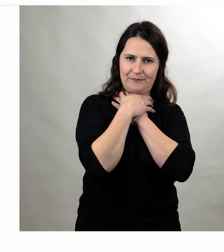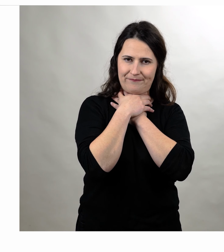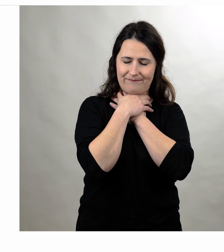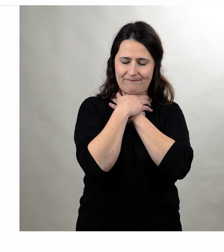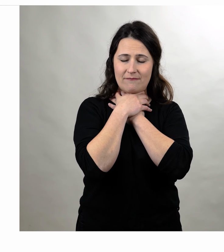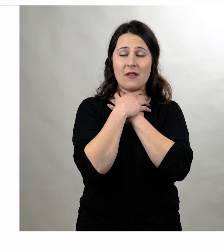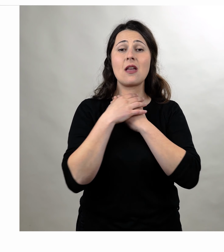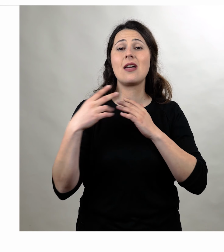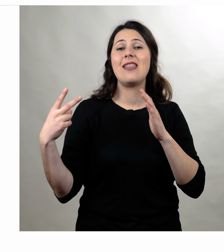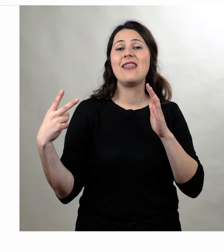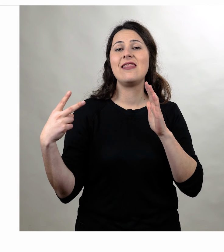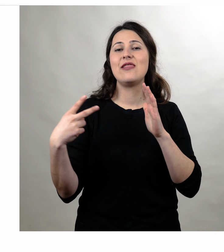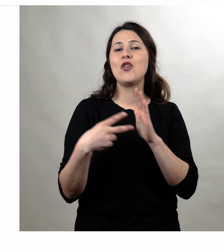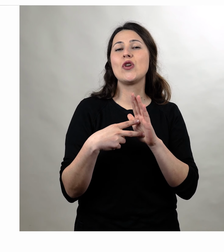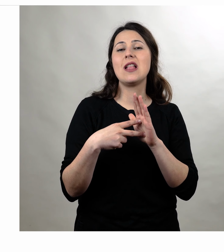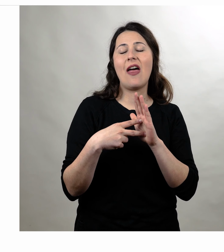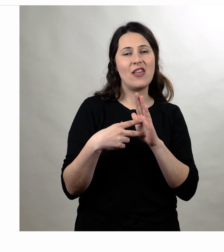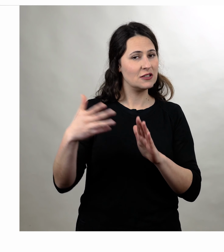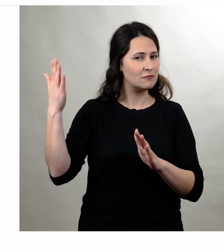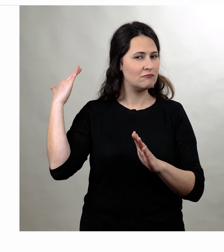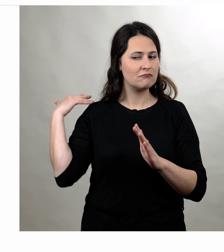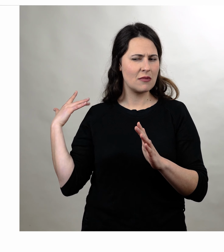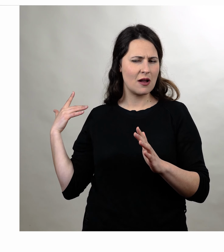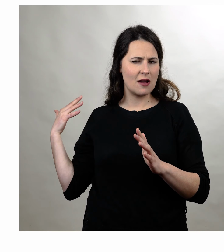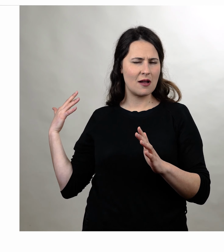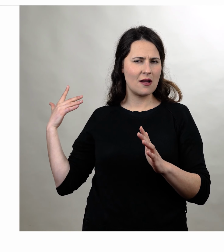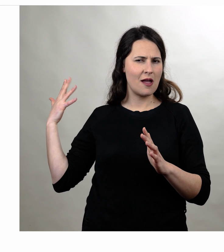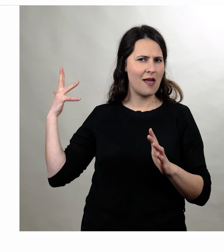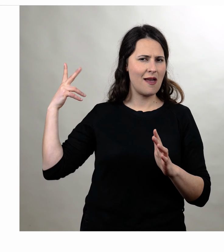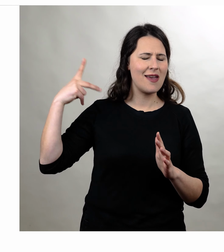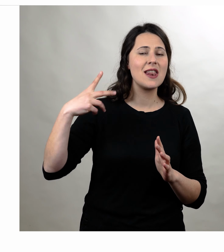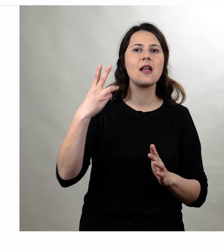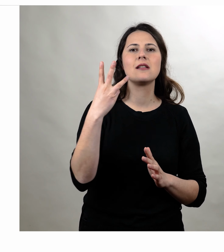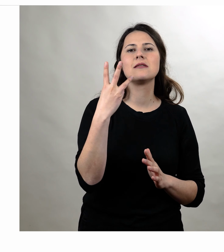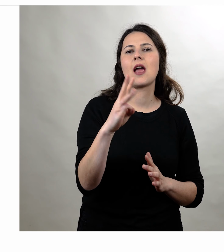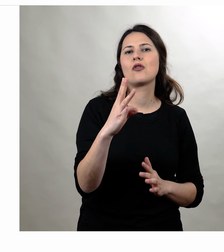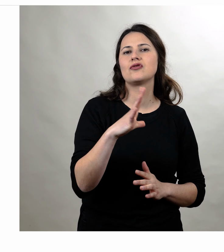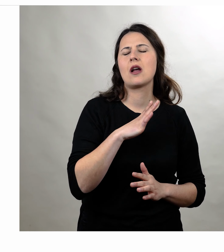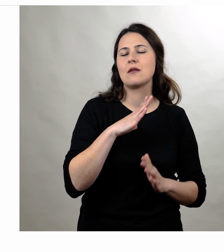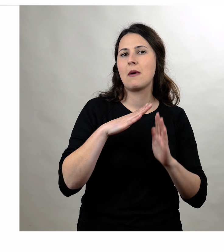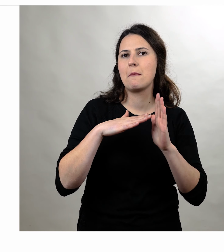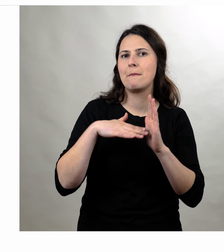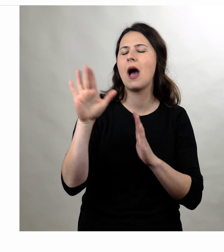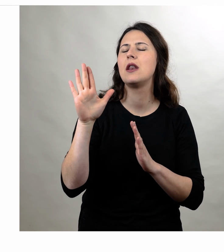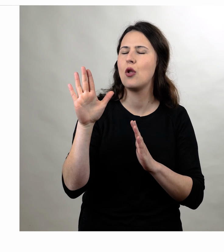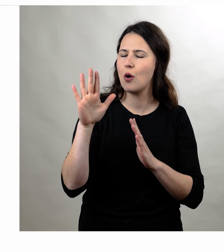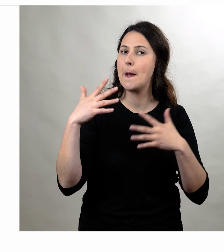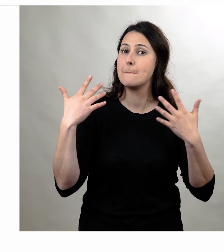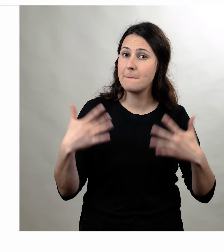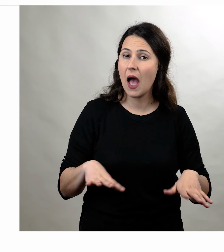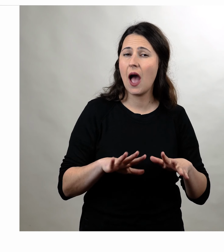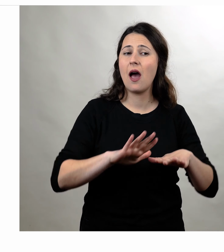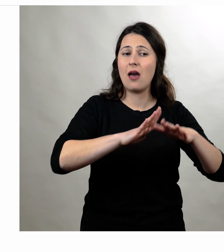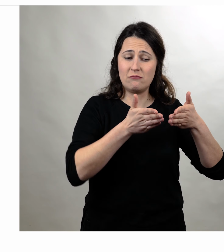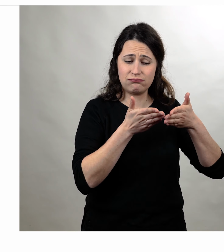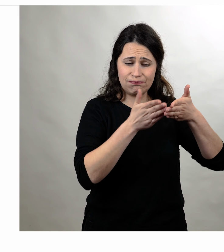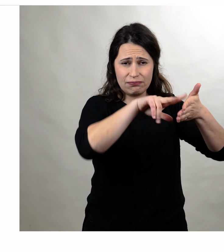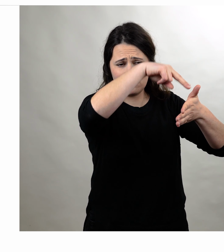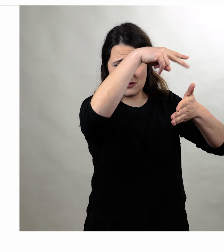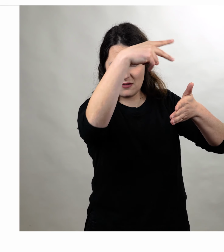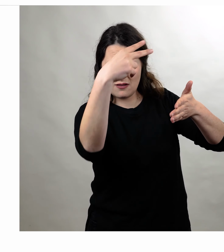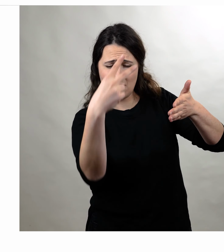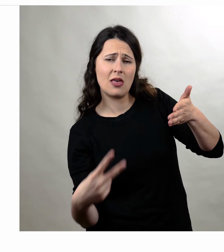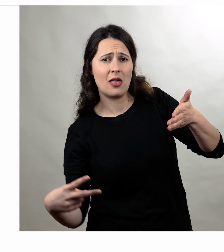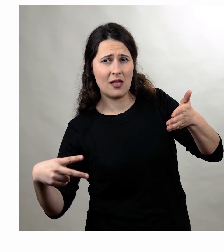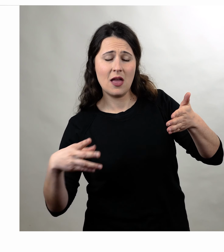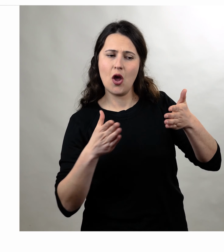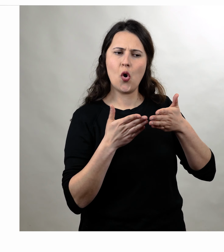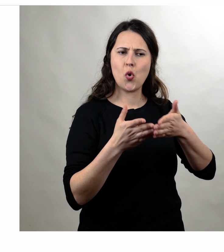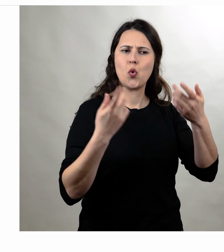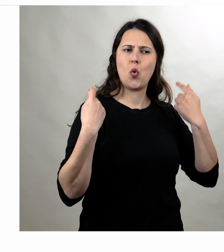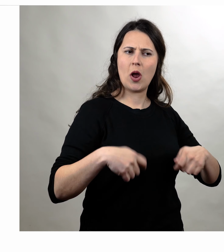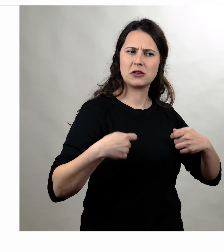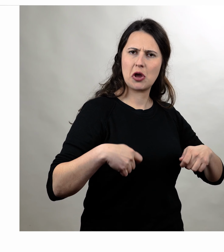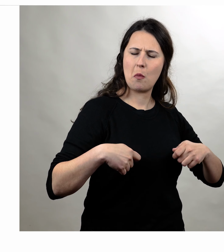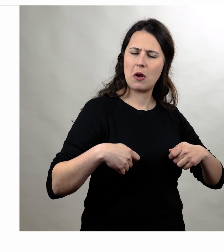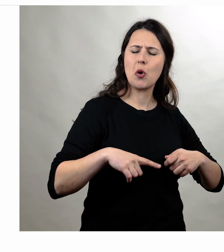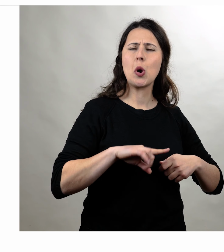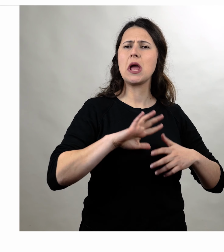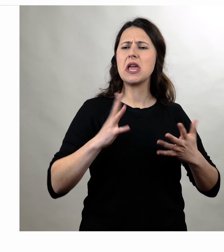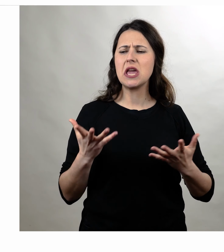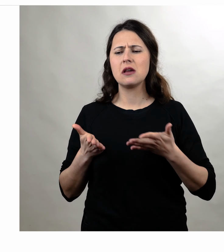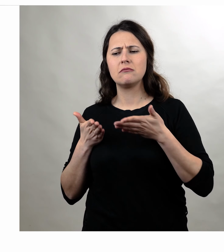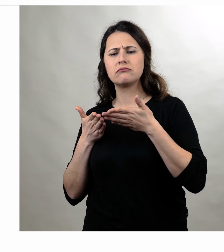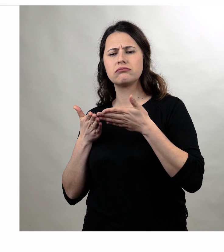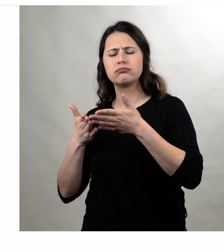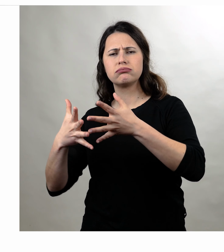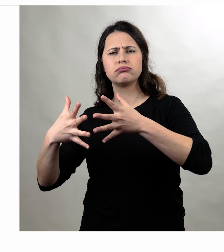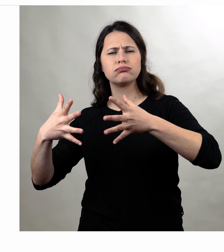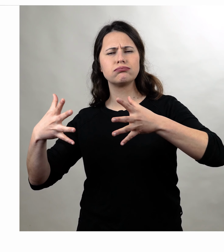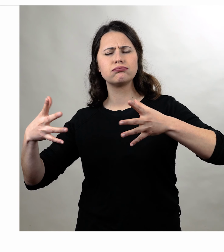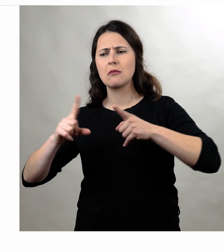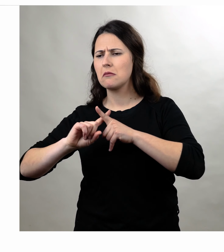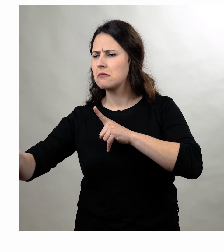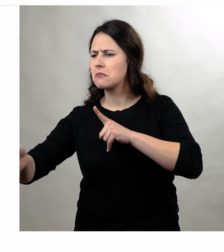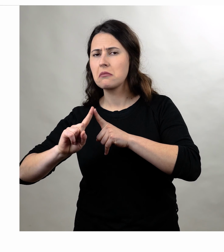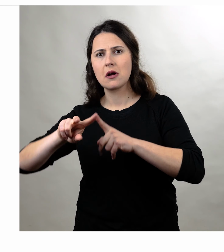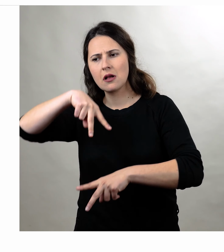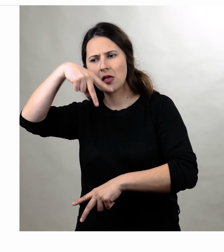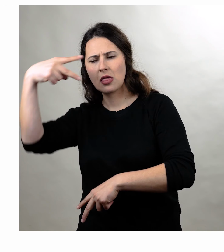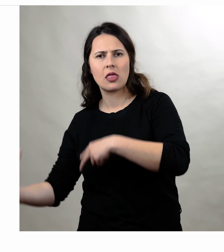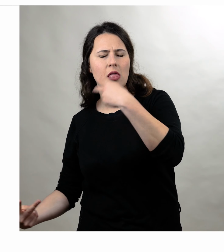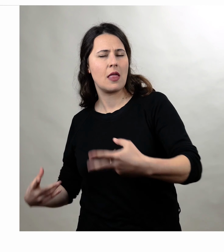Από το 2000, περισσότερα από 300 άτομα έχουν πέσει στη θάλασσα είτε από κρουαζιερόπλοια, είτε από μεγάλα καράβια.